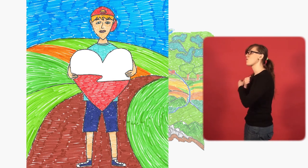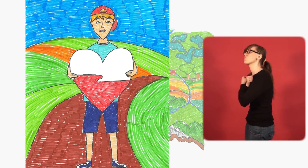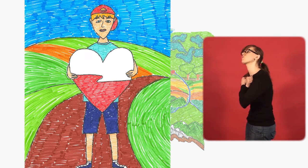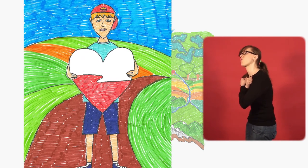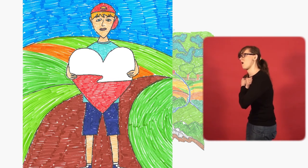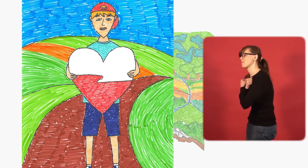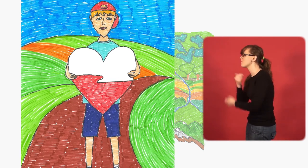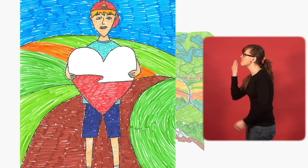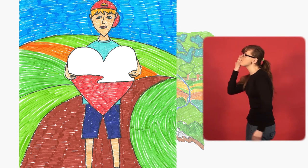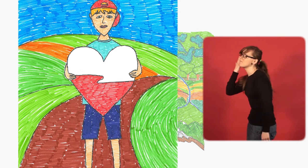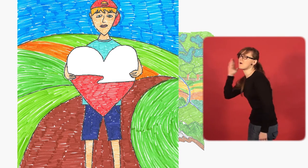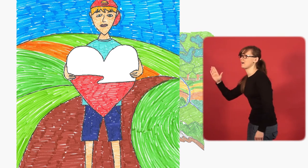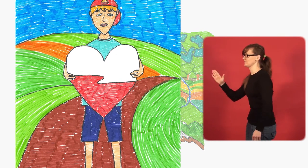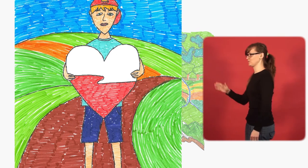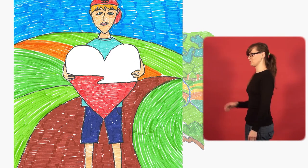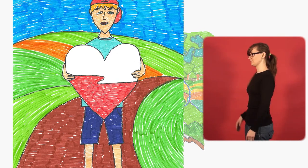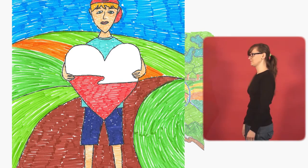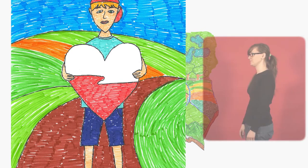Kocham szczerze.